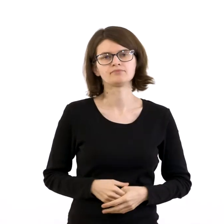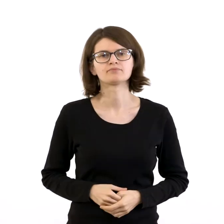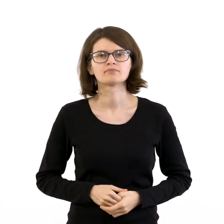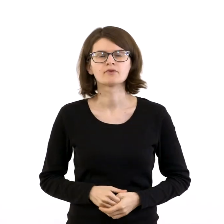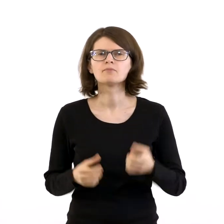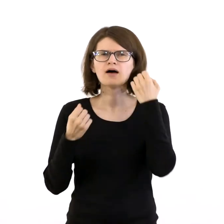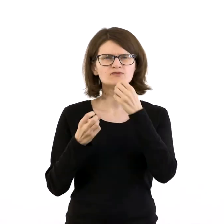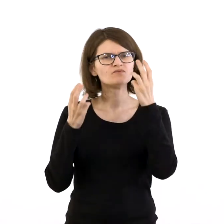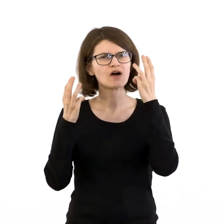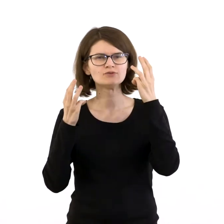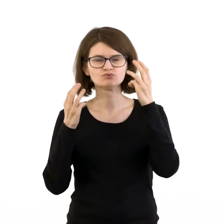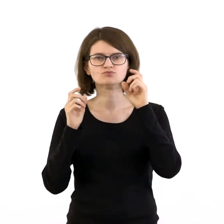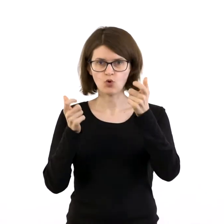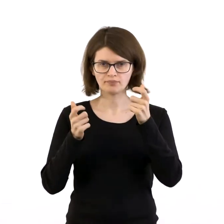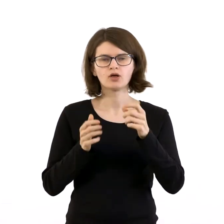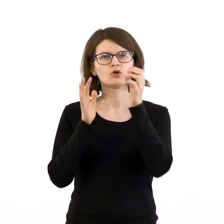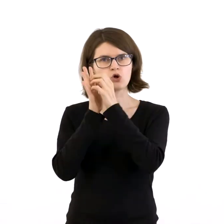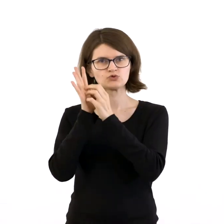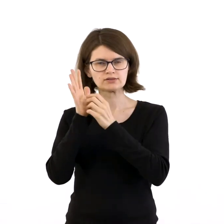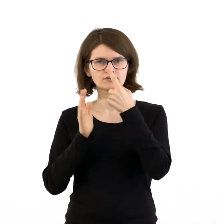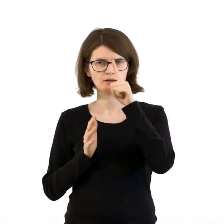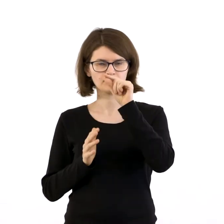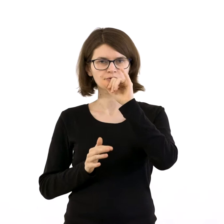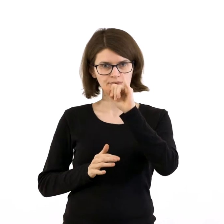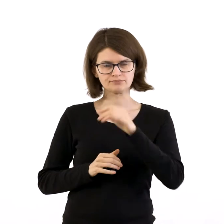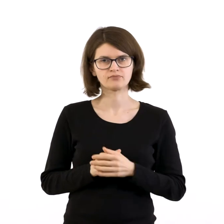Bardzo ważna jest rozdzielczość DPI, która określa jakość zdjęcia.